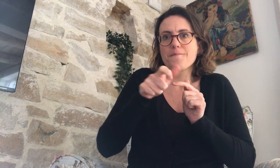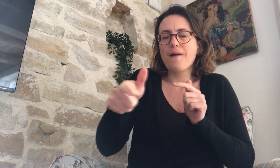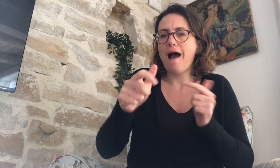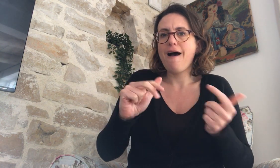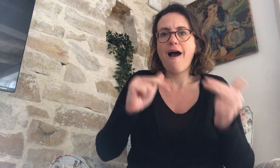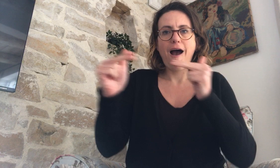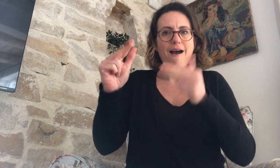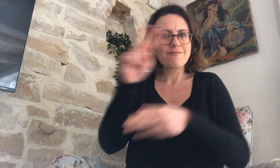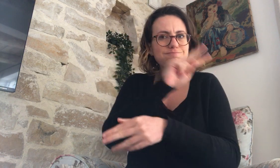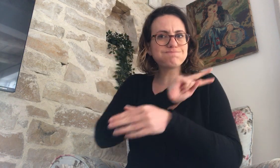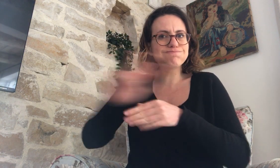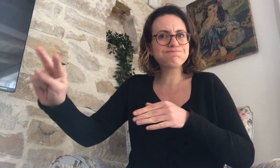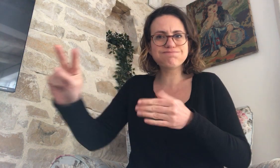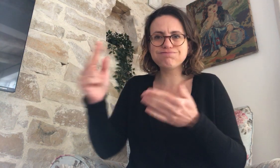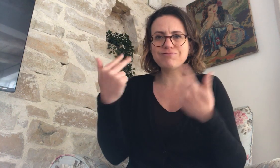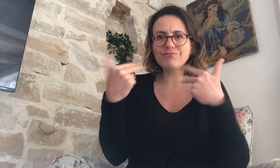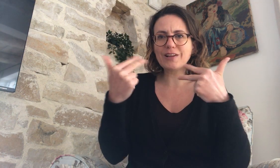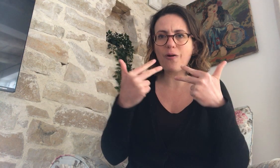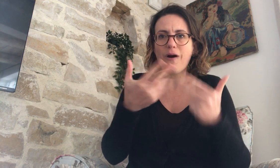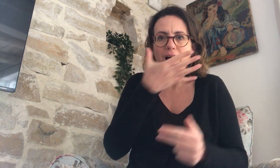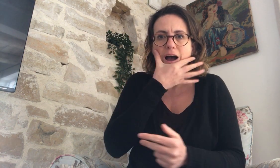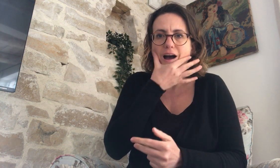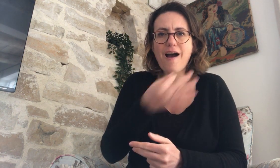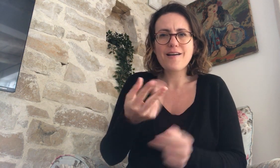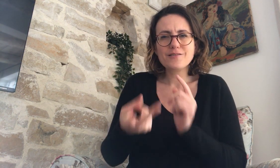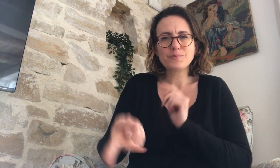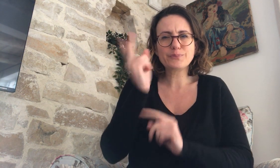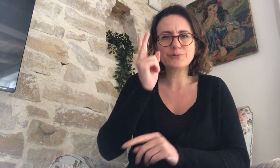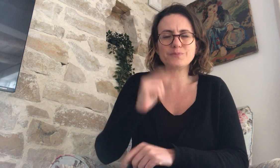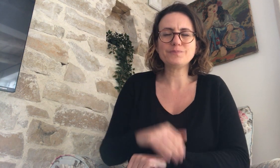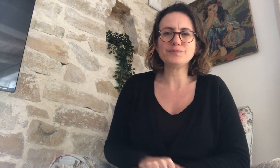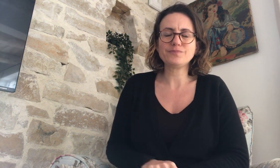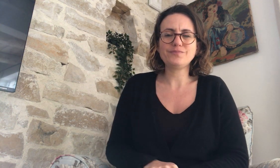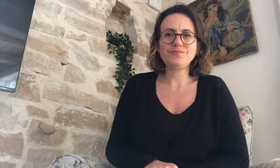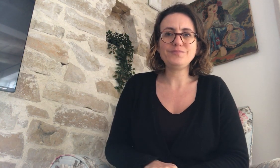pour améliorer la qualité de lecture des vidéos.